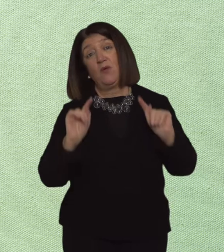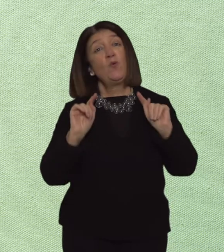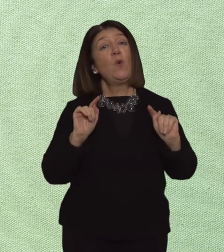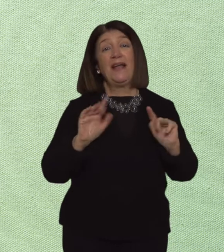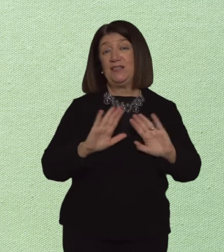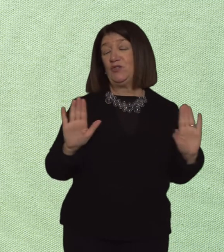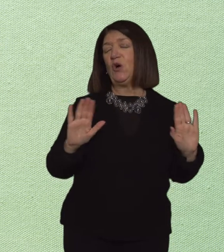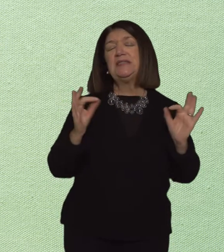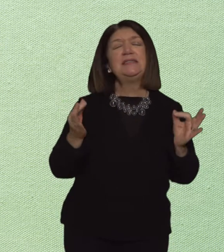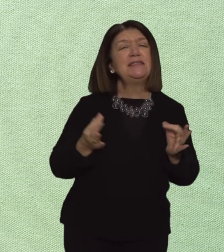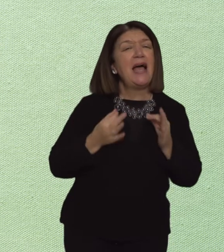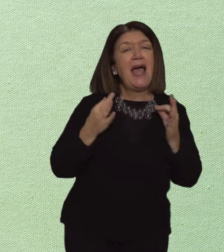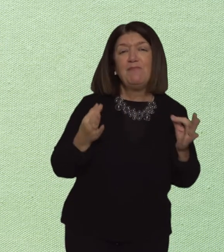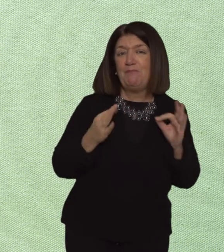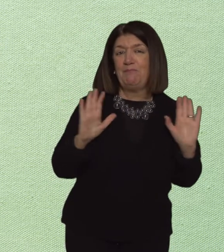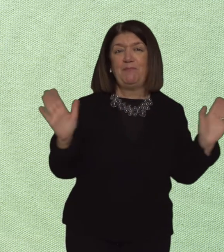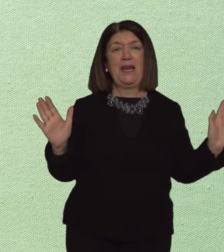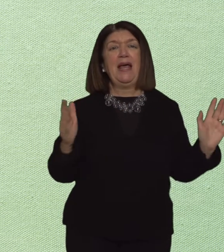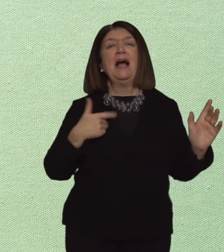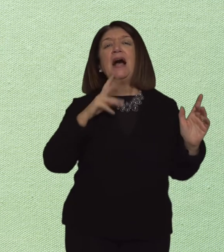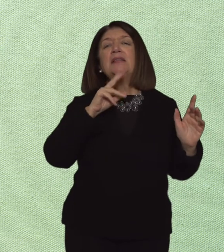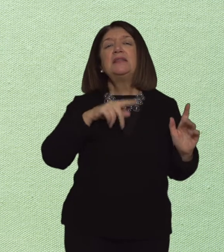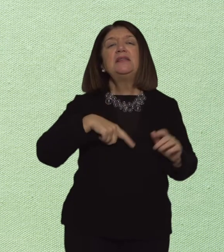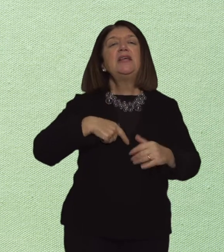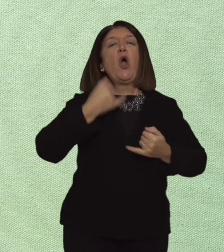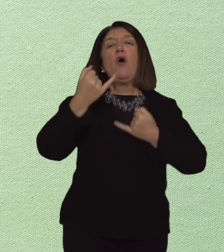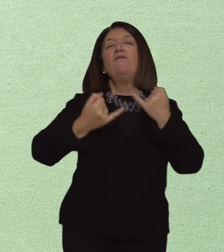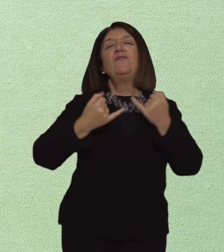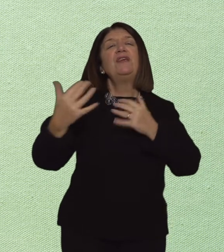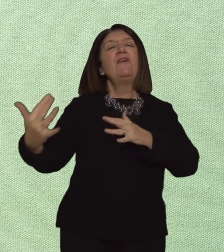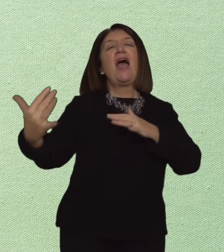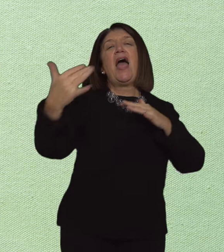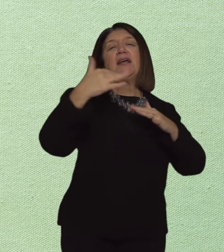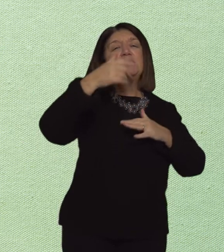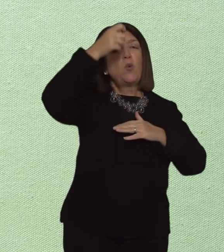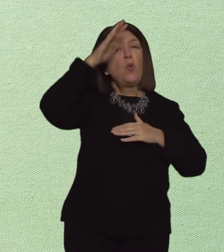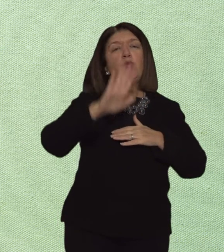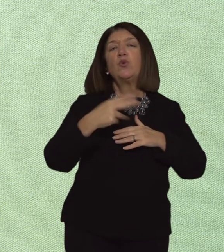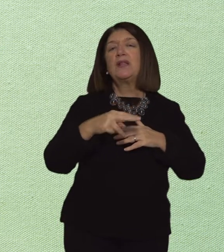è un po' come un igiene mentale, esattamente come noi abbiamo di igiene orale per cui dobbiamo lavarci i denti